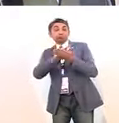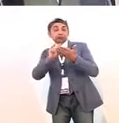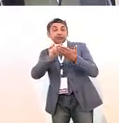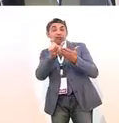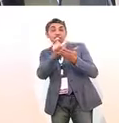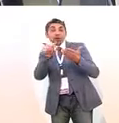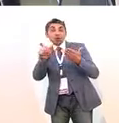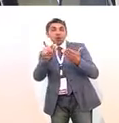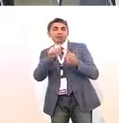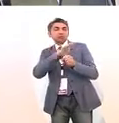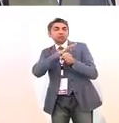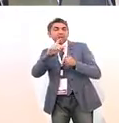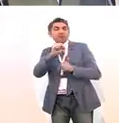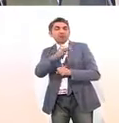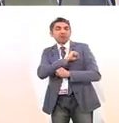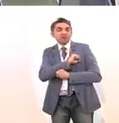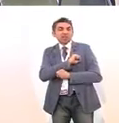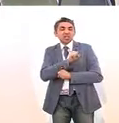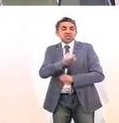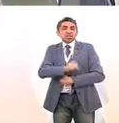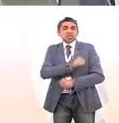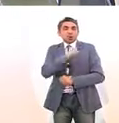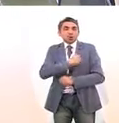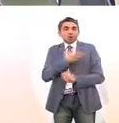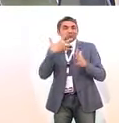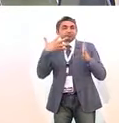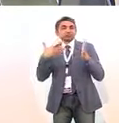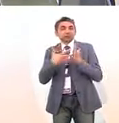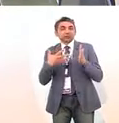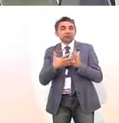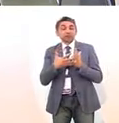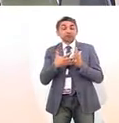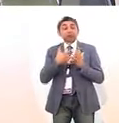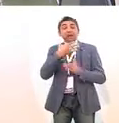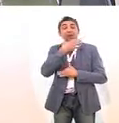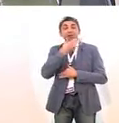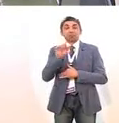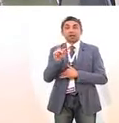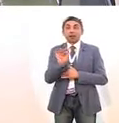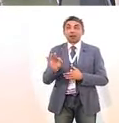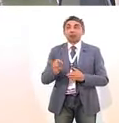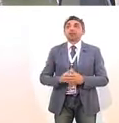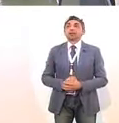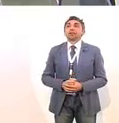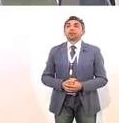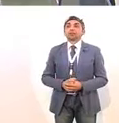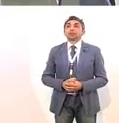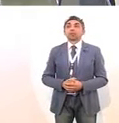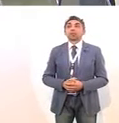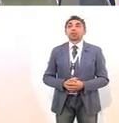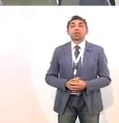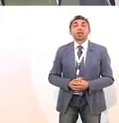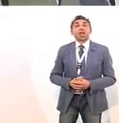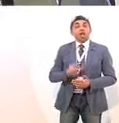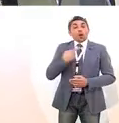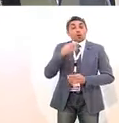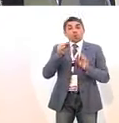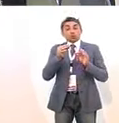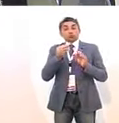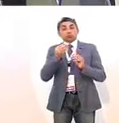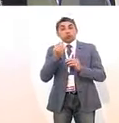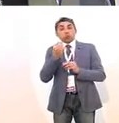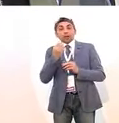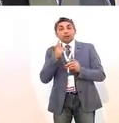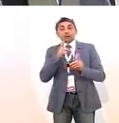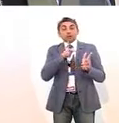fede, di dolore, di disagio, di bellezza. E nel momento in cui sta per essere trascinata